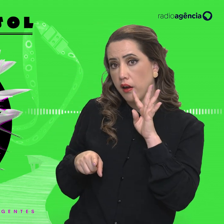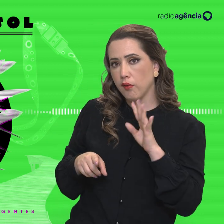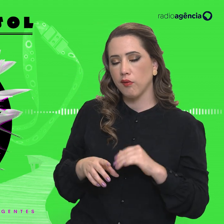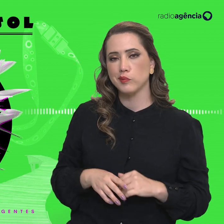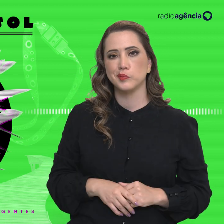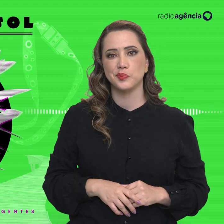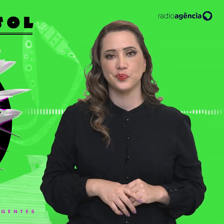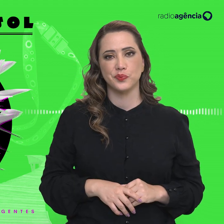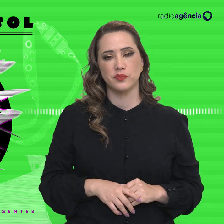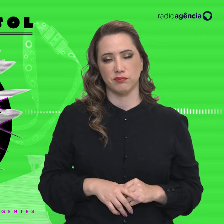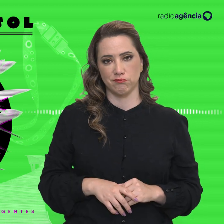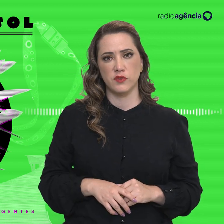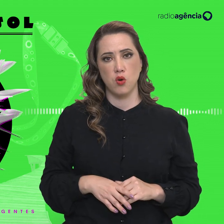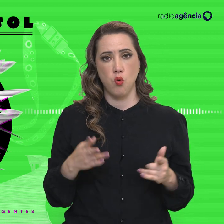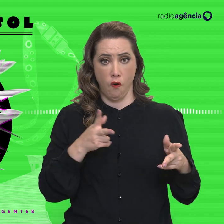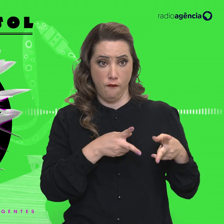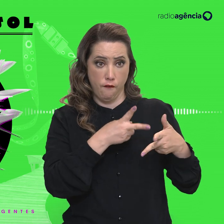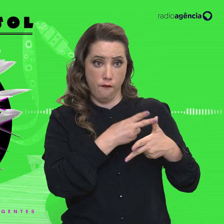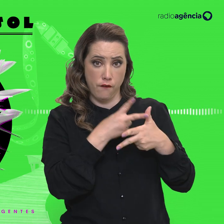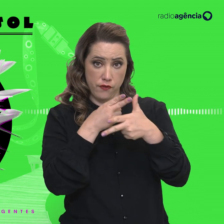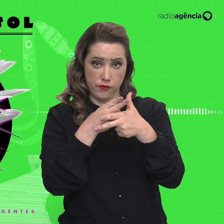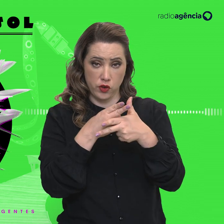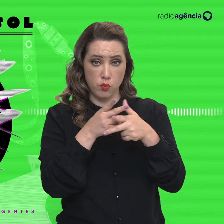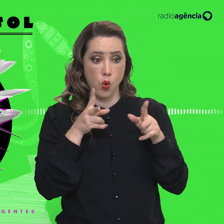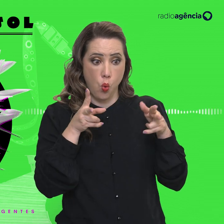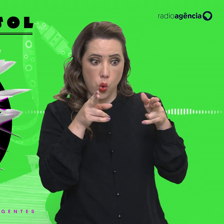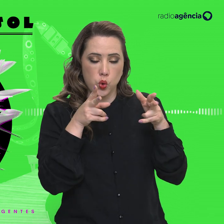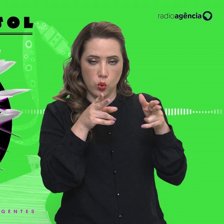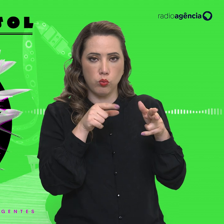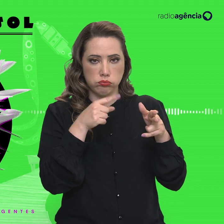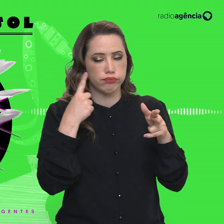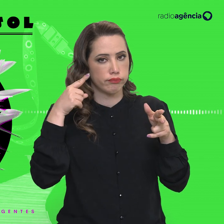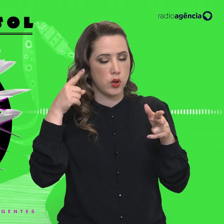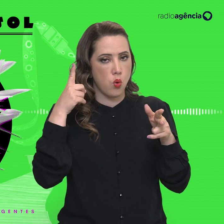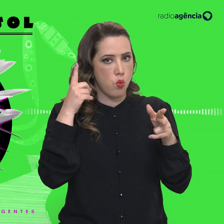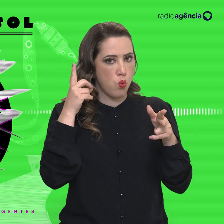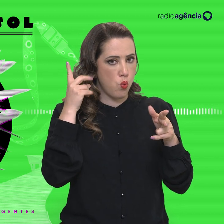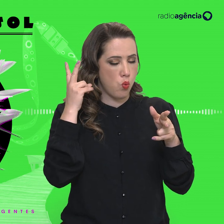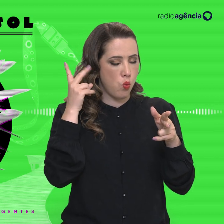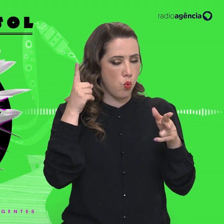[mudando o canal da tv] 🎶 [Pedro] Na época em que ela foi dublada, principalmente, que foi durante a pandemia